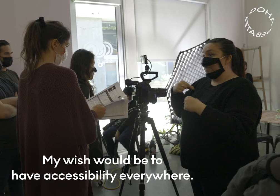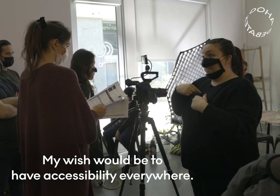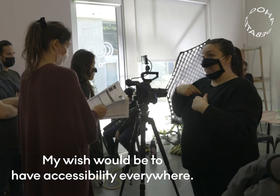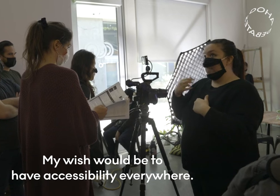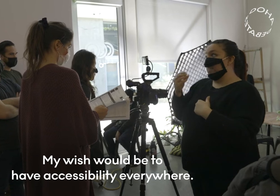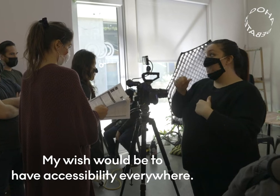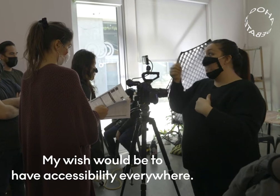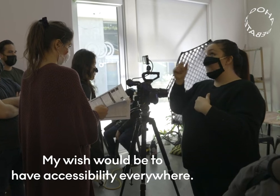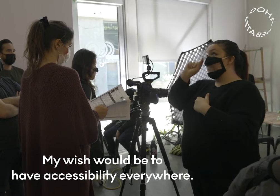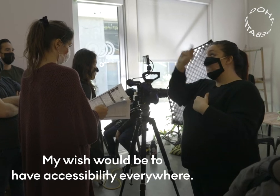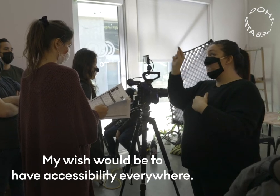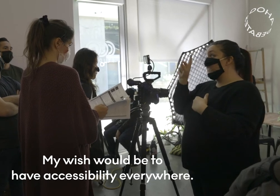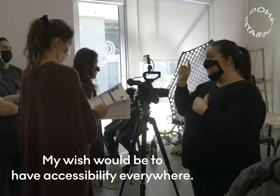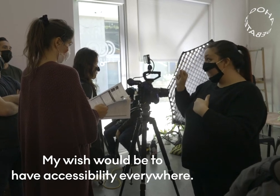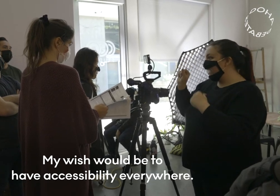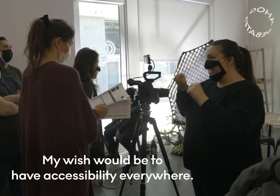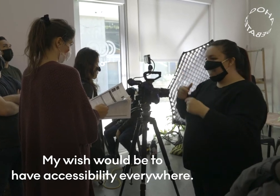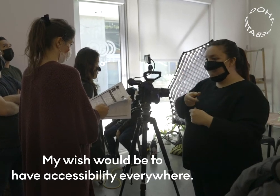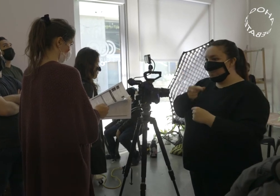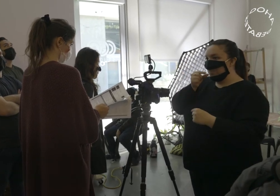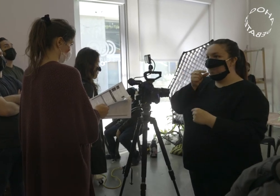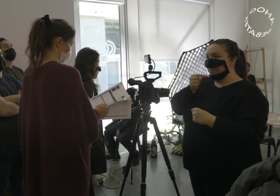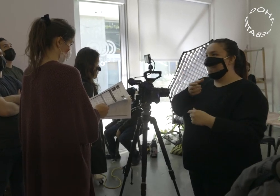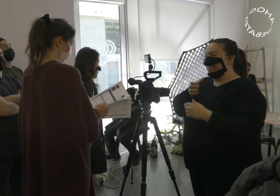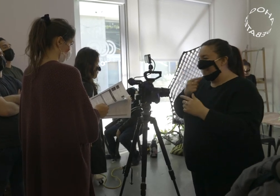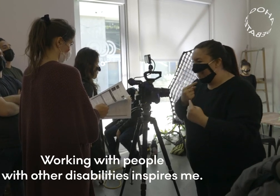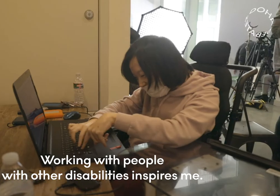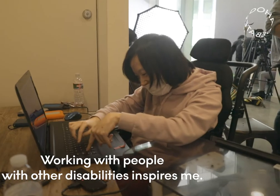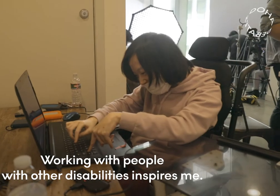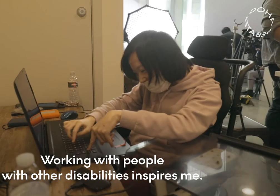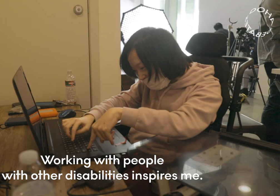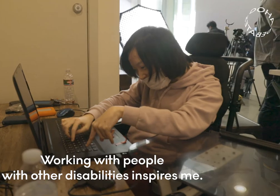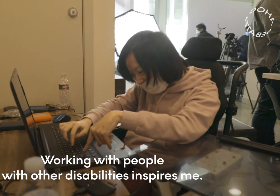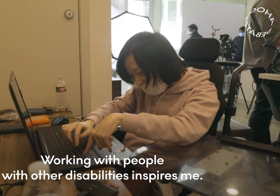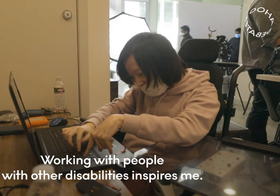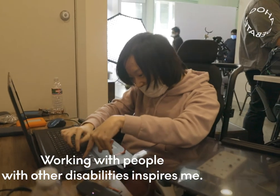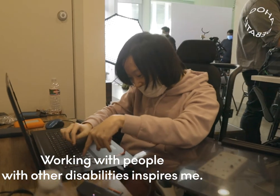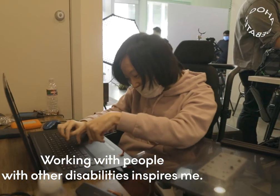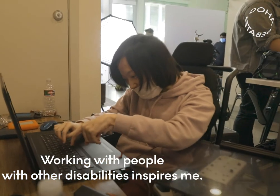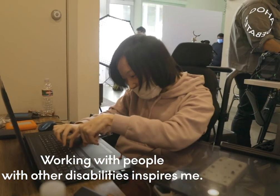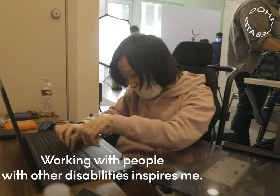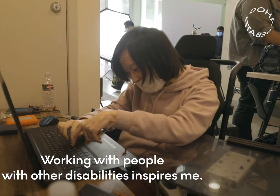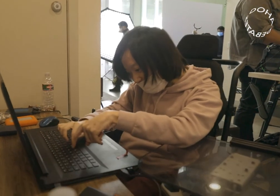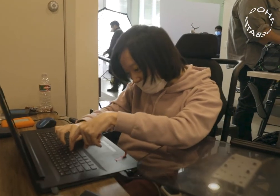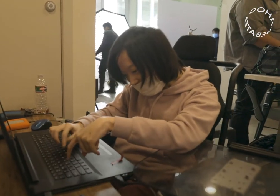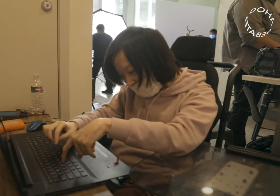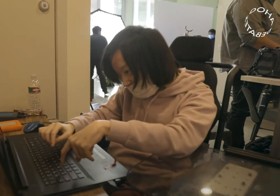أمنيتي هي أن أحظى بالقدرة على الوصول إلى العمل في كل مكان. العمل مع أشخاص ذوي إعاقات أخرى يلهمني.